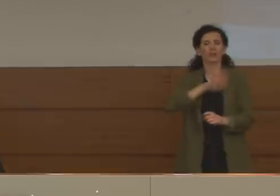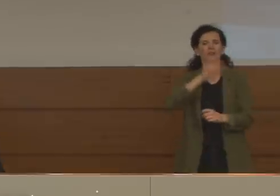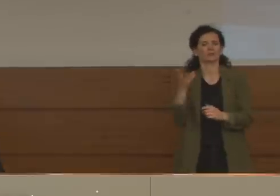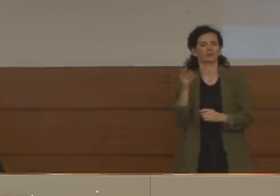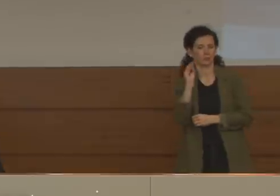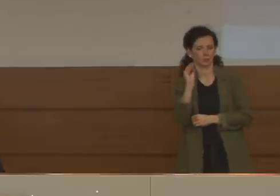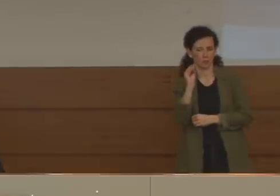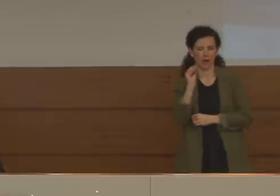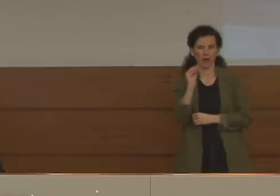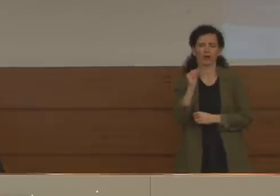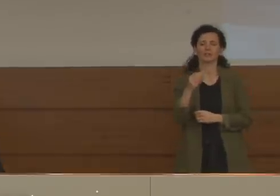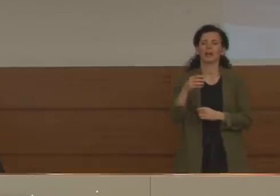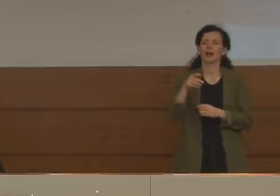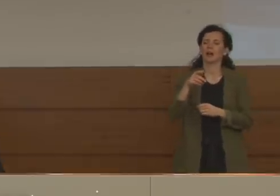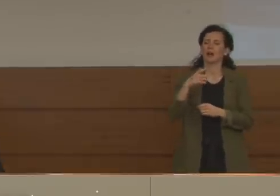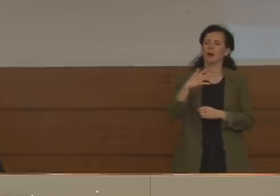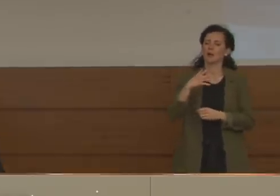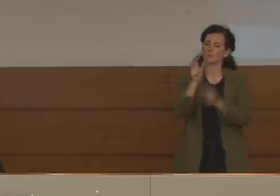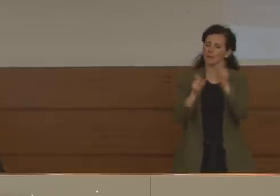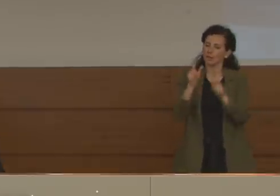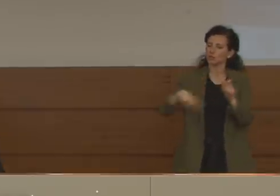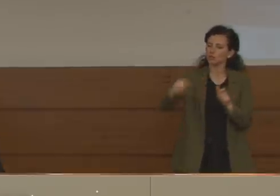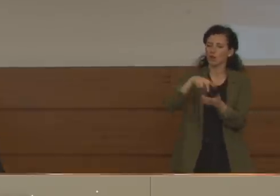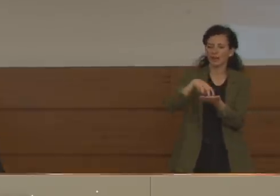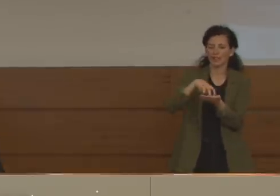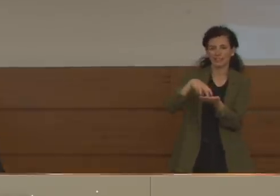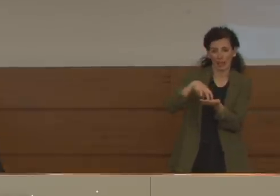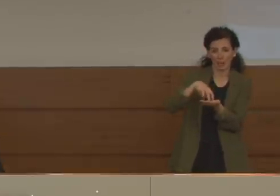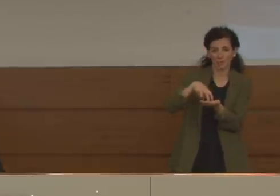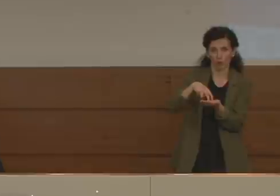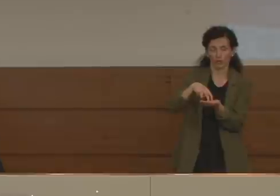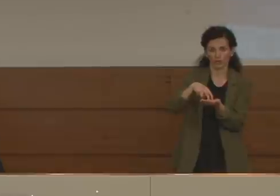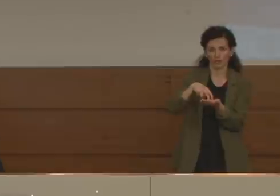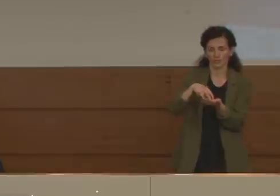deboli della popolazioni, che sono essenzialmente, come sa... cioè un